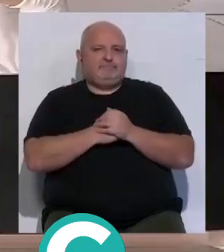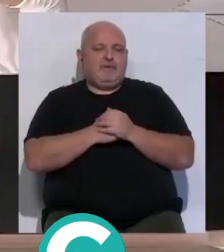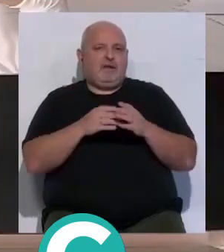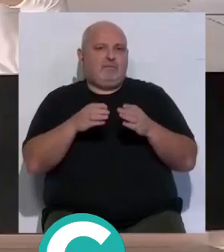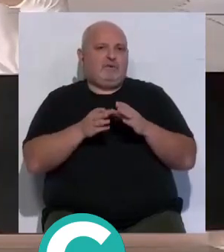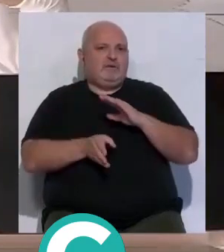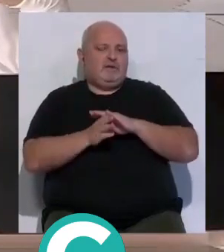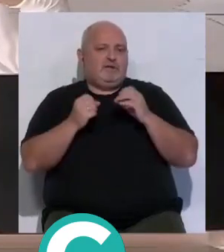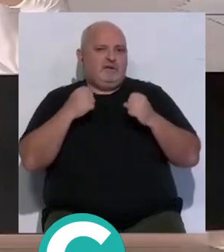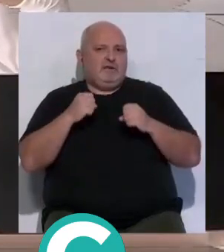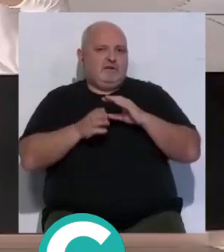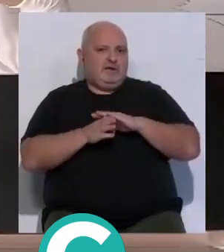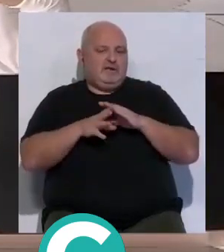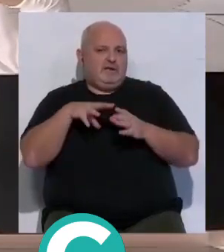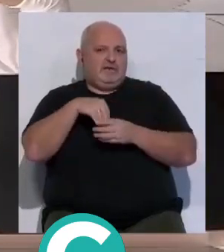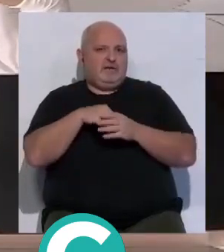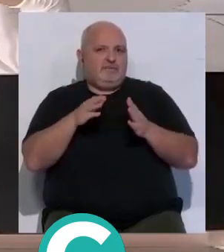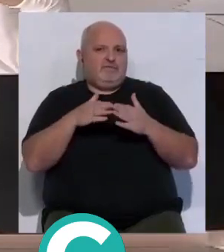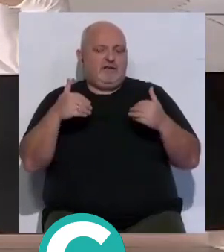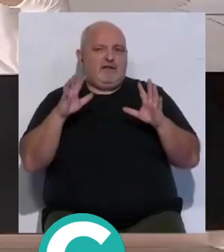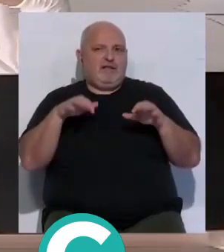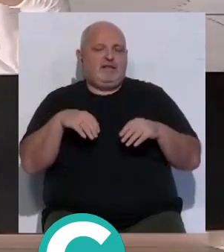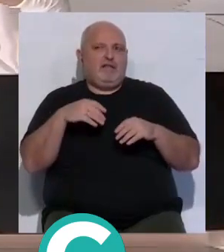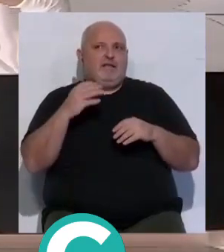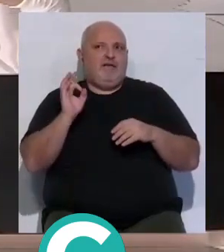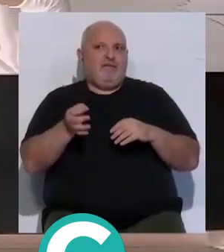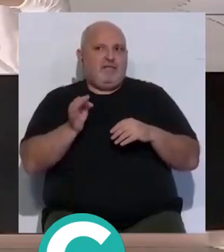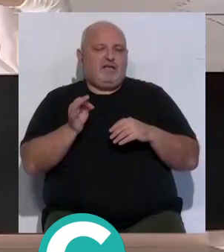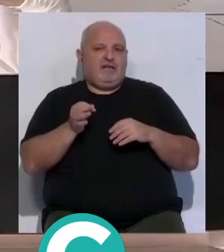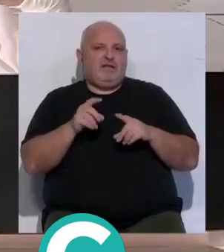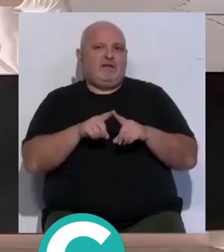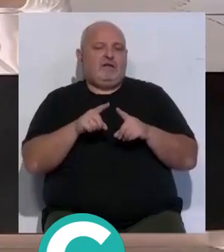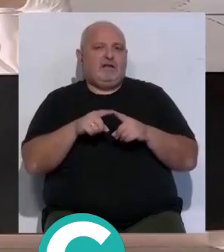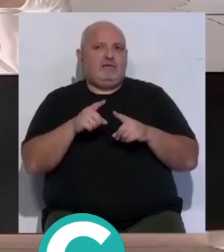sigue trabajando en la Ciudad Deportiva Bahía de Cádiz Hugo es cierto por lo que hemos podido saber